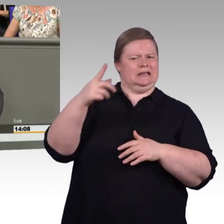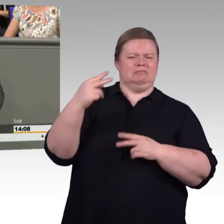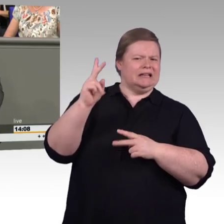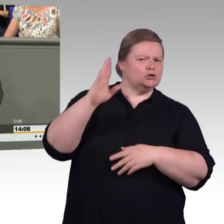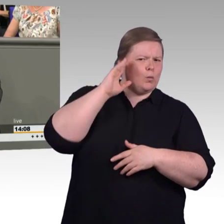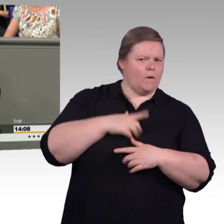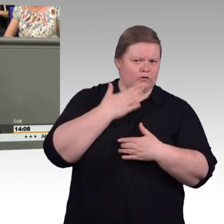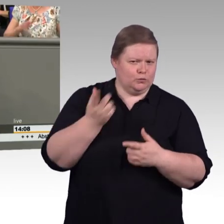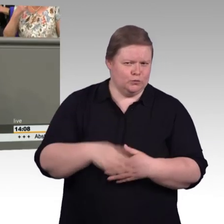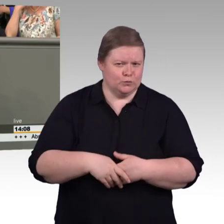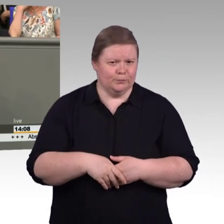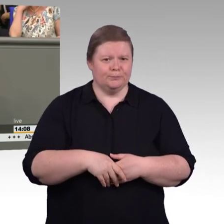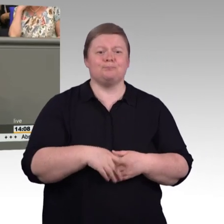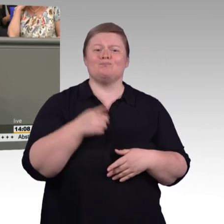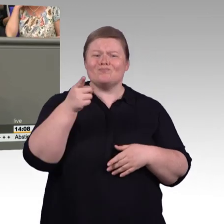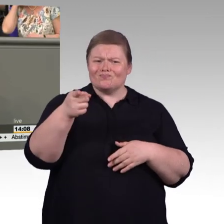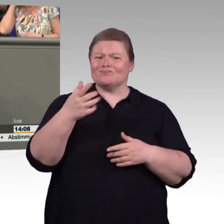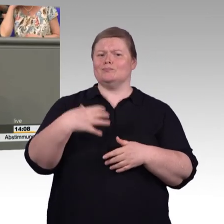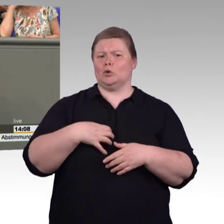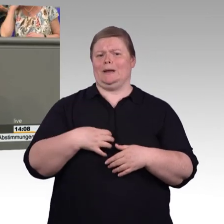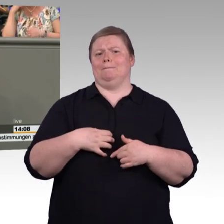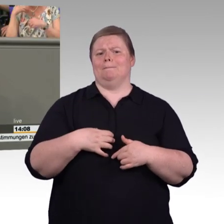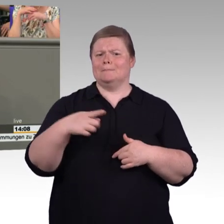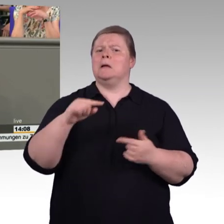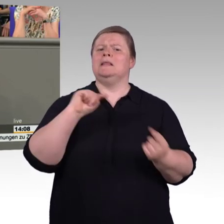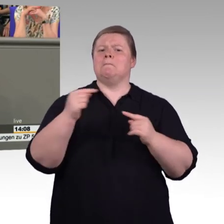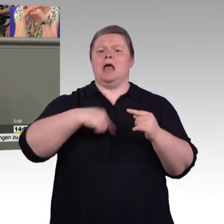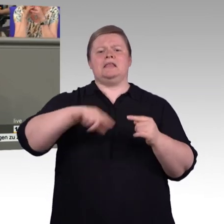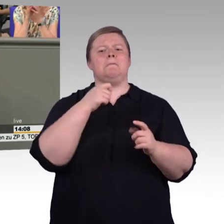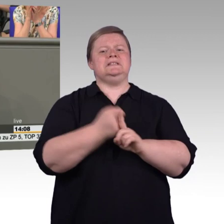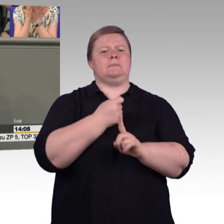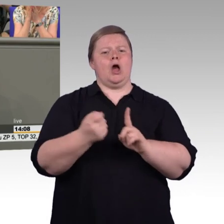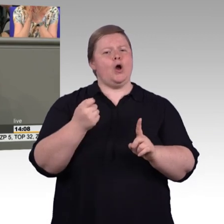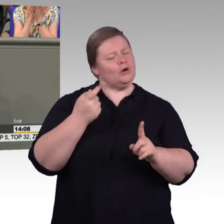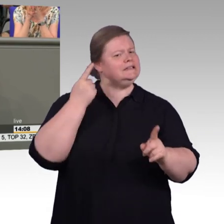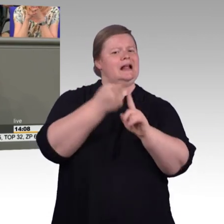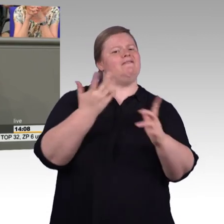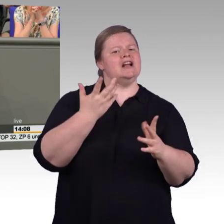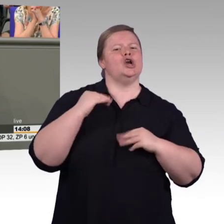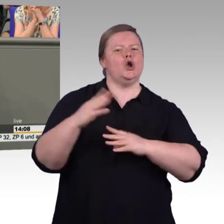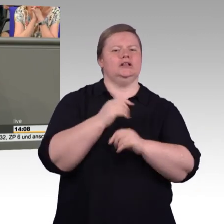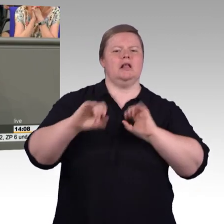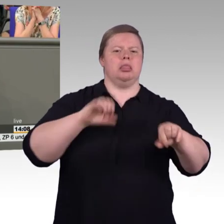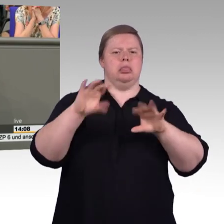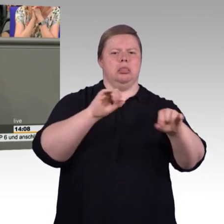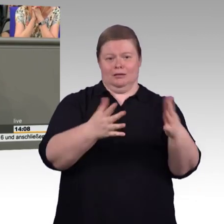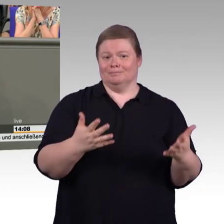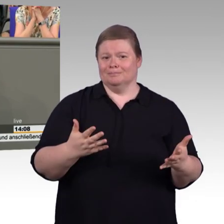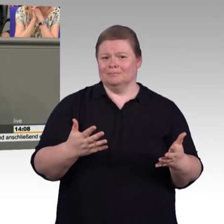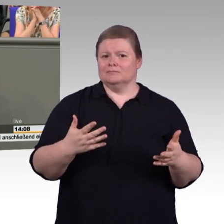(Beifall) Deshalb, meine Damen und Herren,